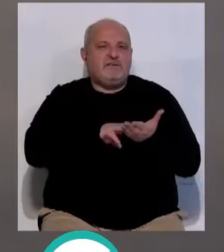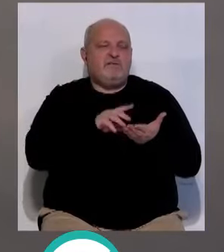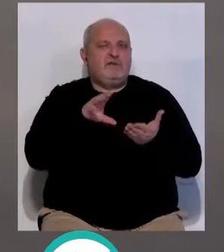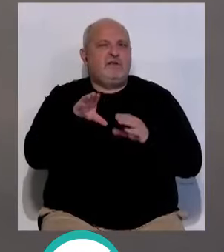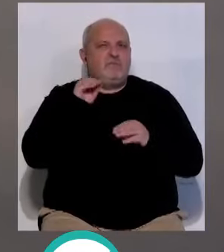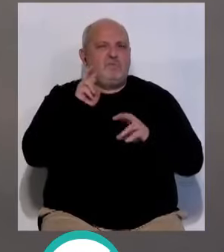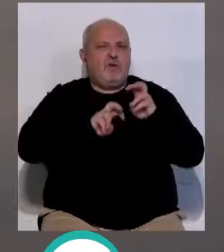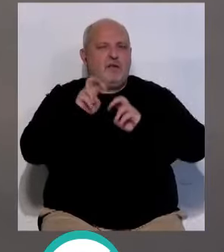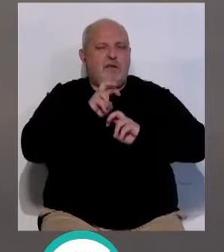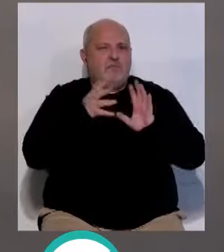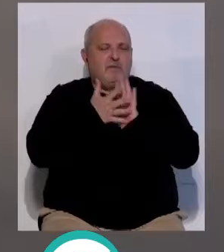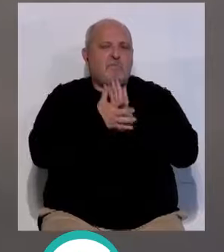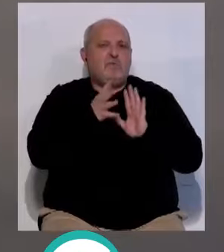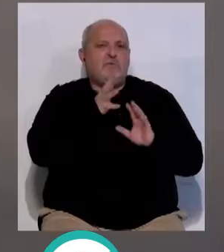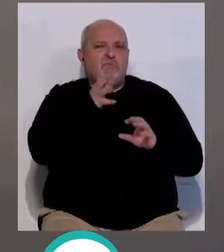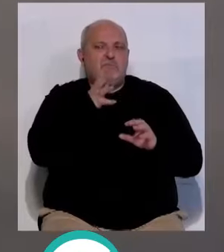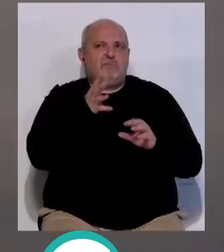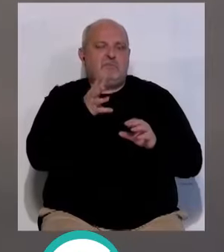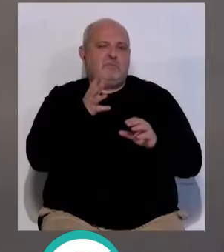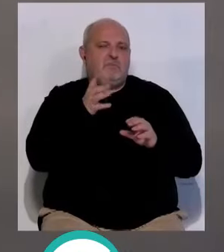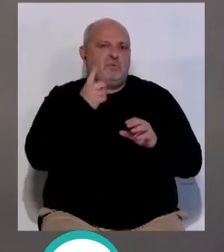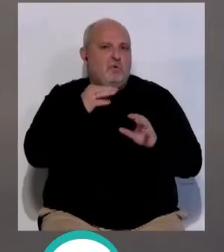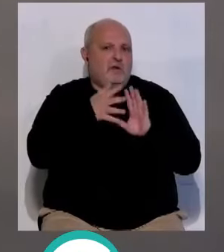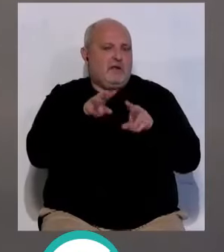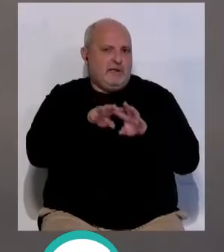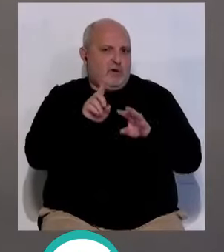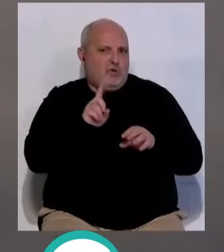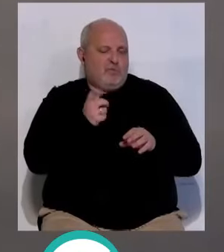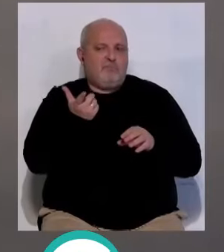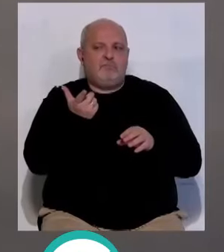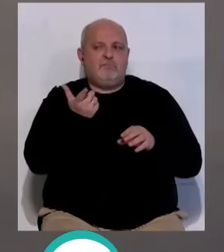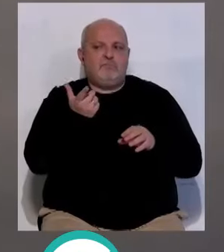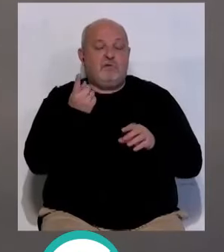Buscar una explicación No solamente criticar por criticar que desde que ha vuelto creo que no se